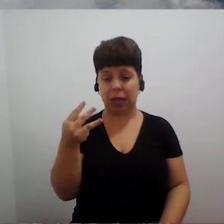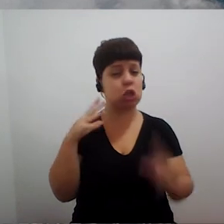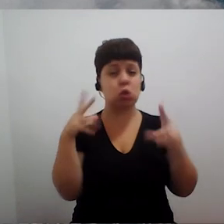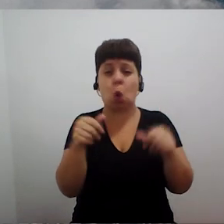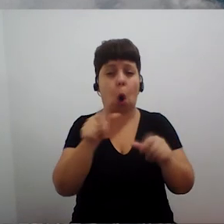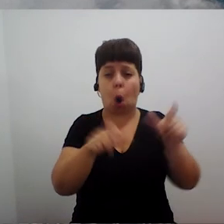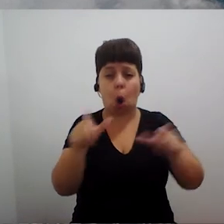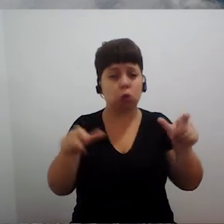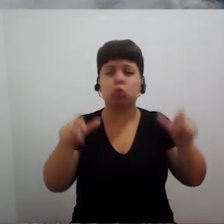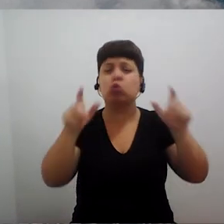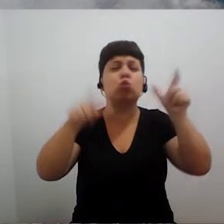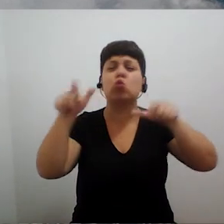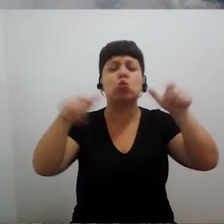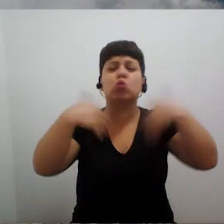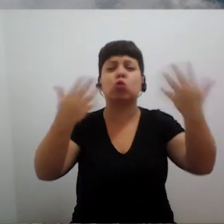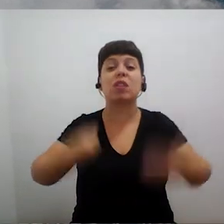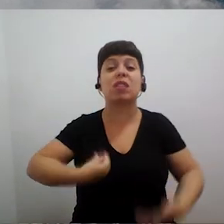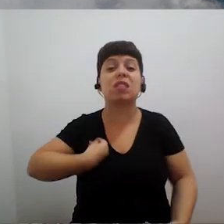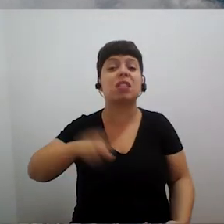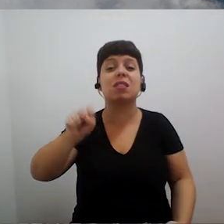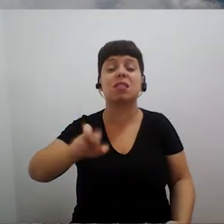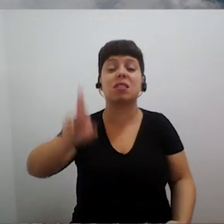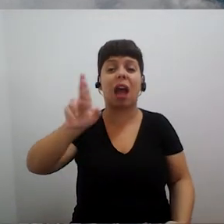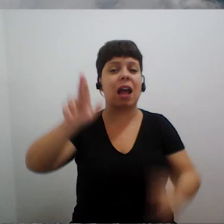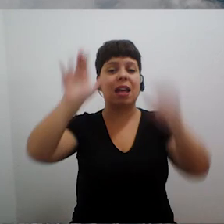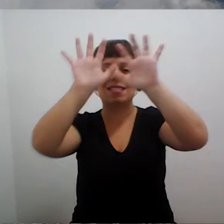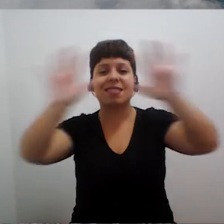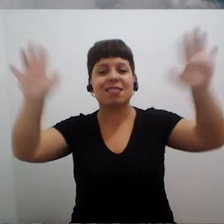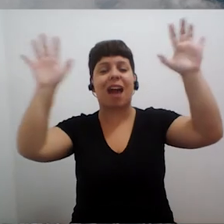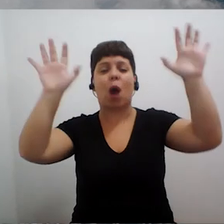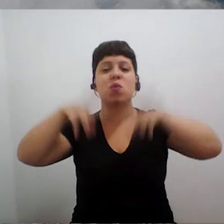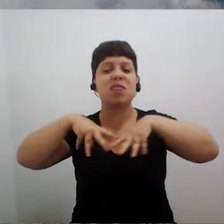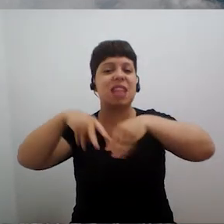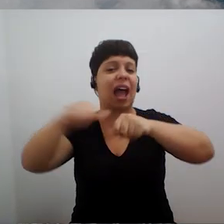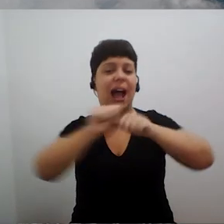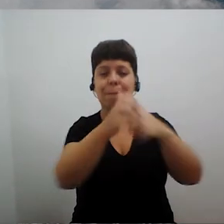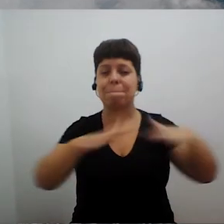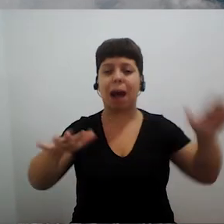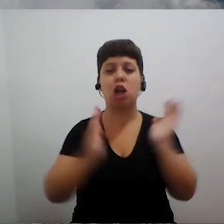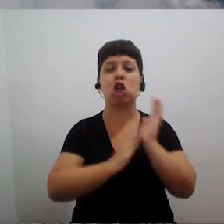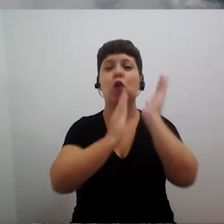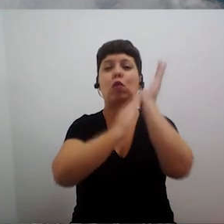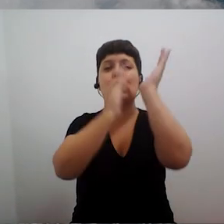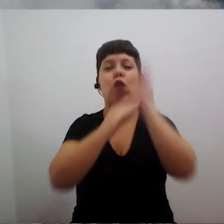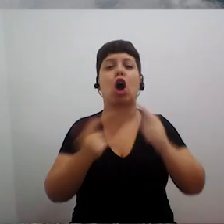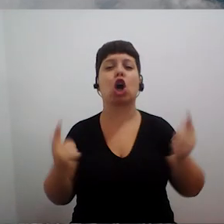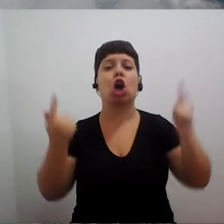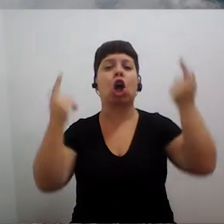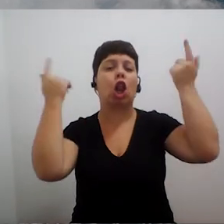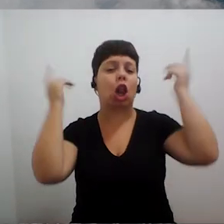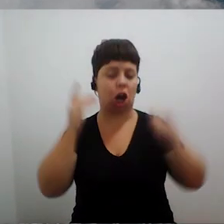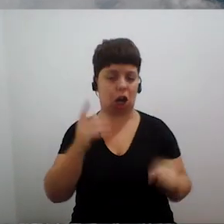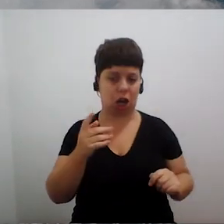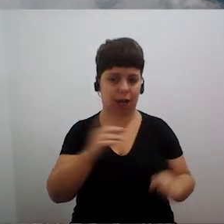tanto no céu quanto na Terra quanto nos mares vão dar louvor e glória a Deus, então nós vemos que seu